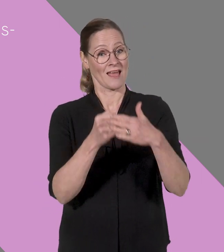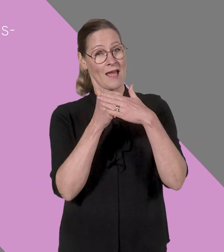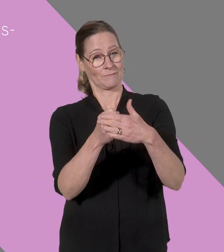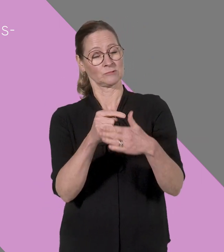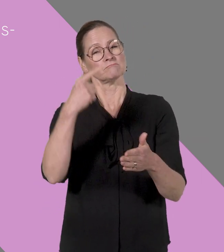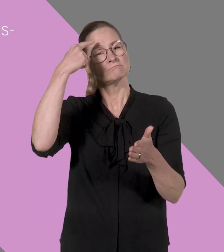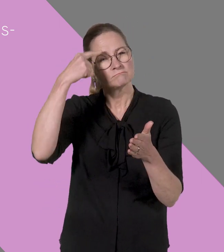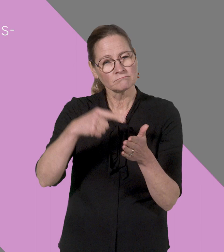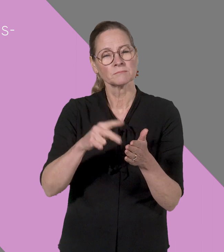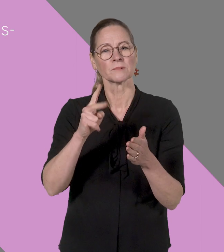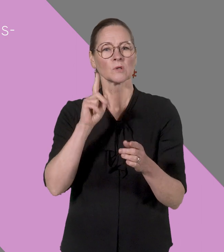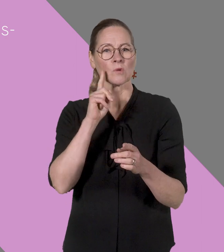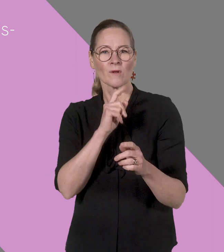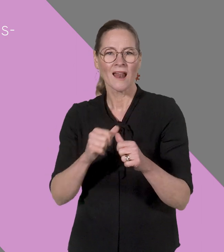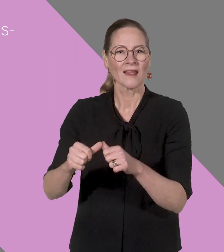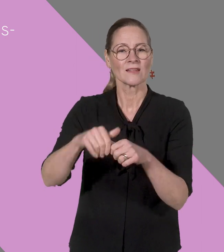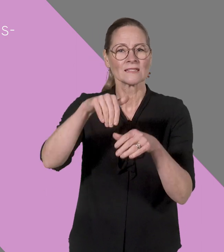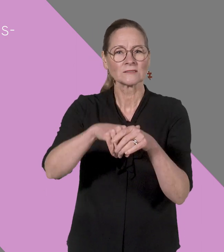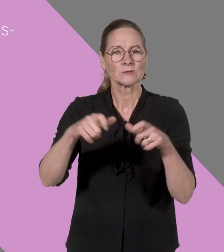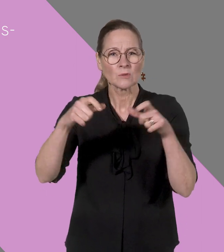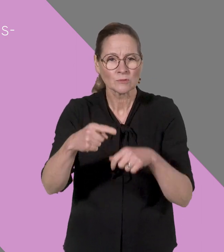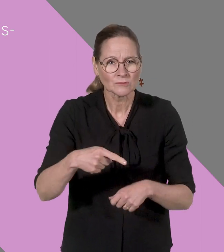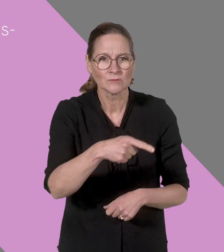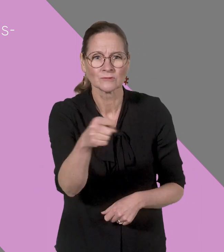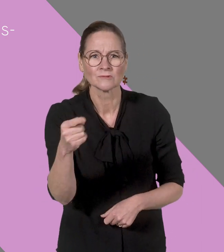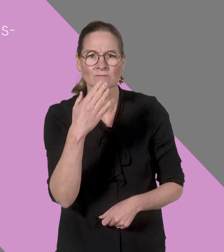Avustus on tarkoitettu Kuurojen Liiton jäsenyhdistyksille, -